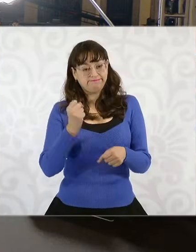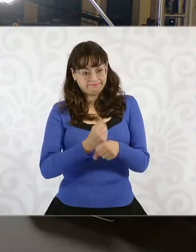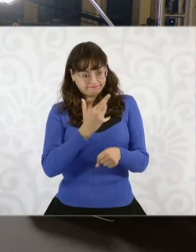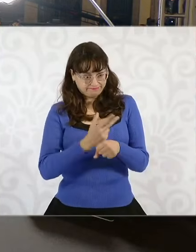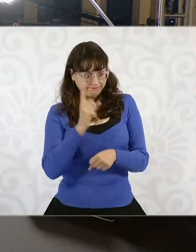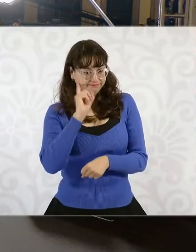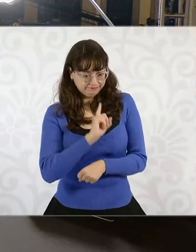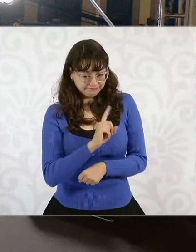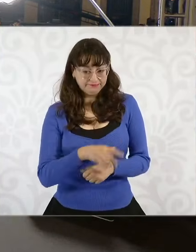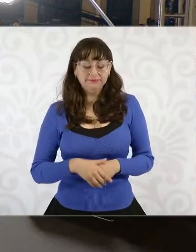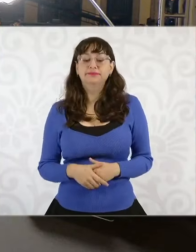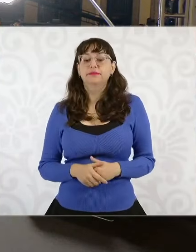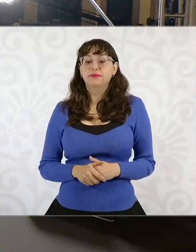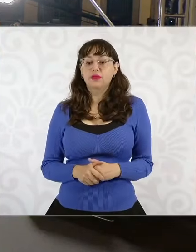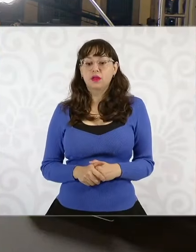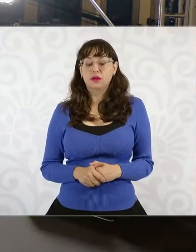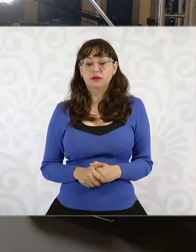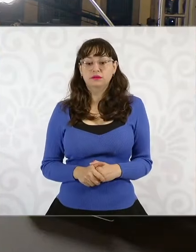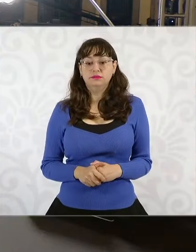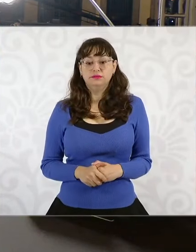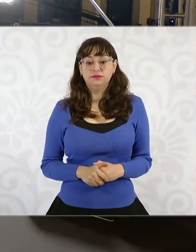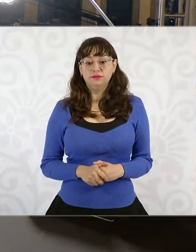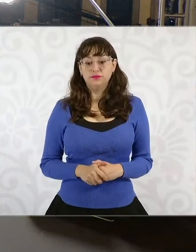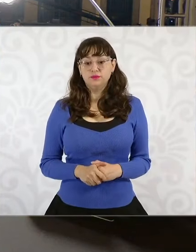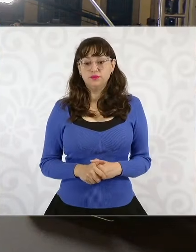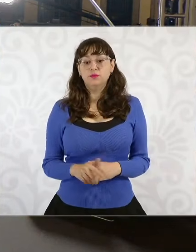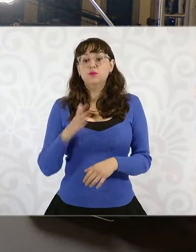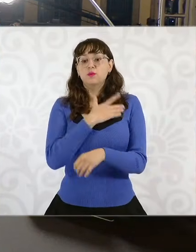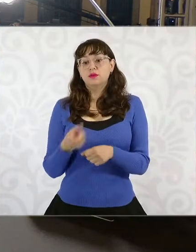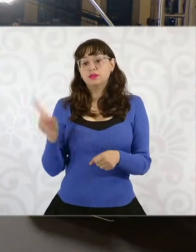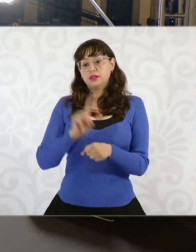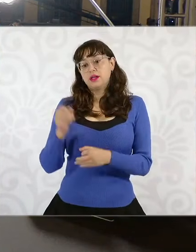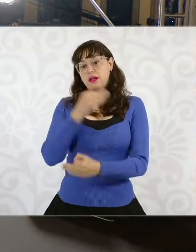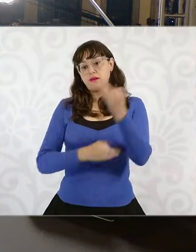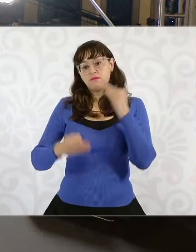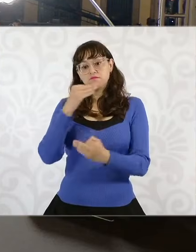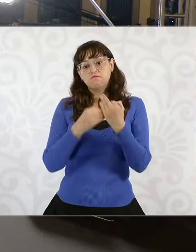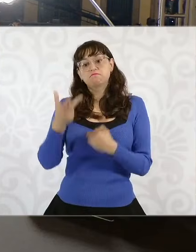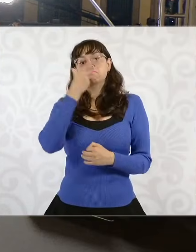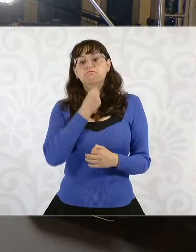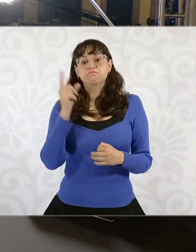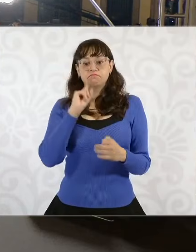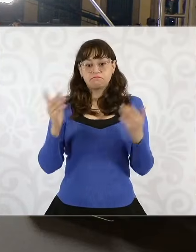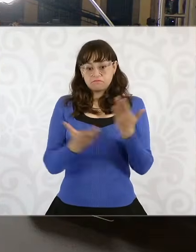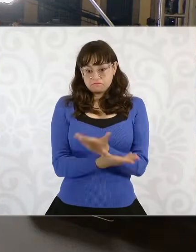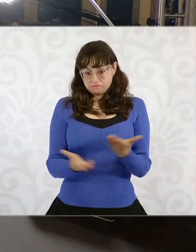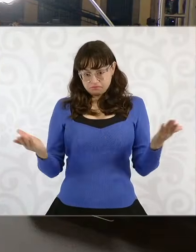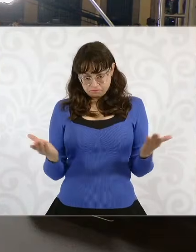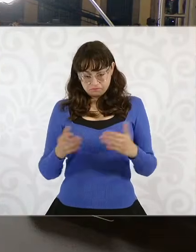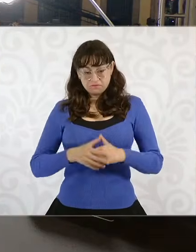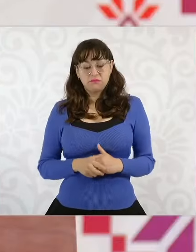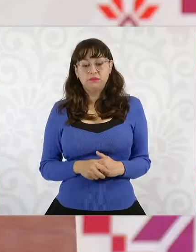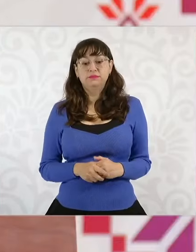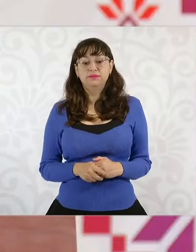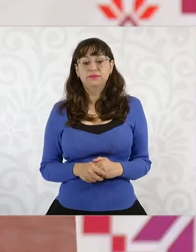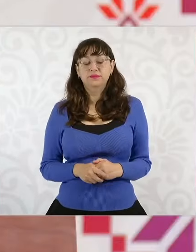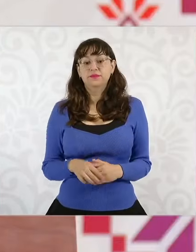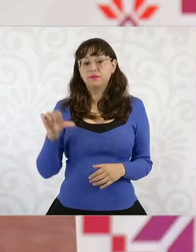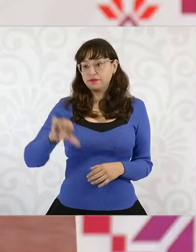Muy buenos días a todas y a todos. Me da mucho gusto estar aquí en la mañanera del pueblo